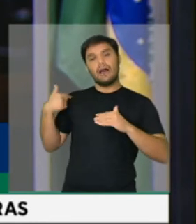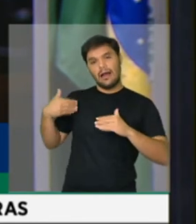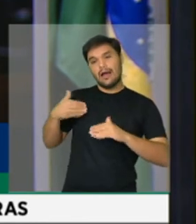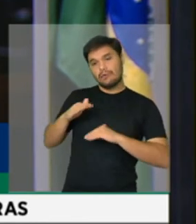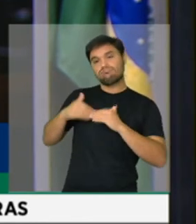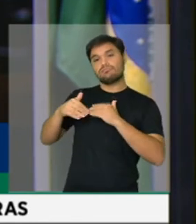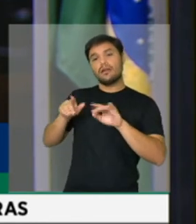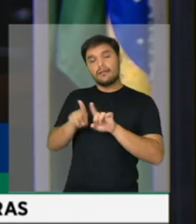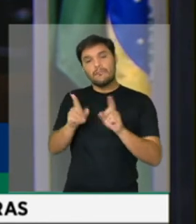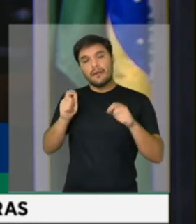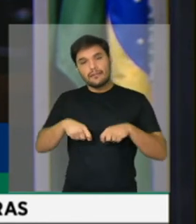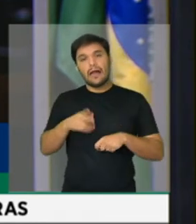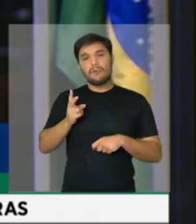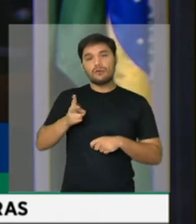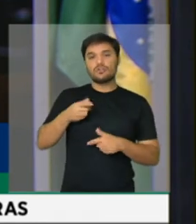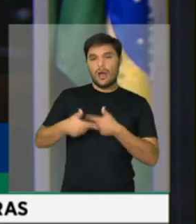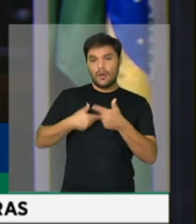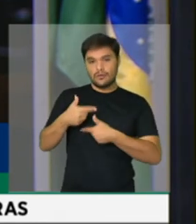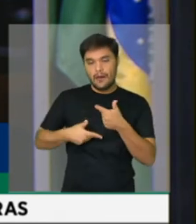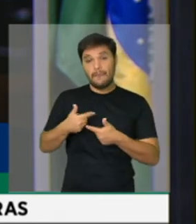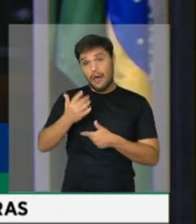ESSAS DUAS MEDIDAS VALORIZAMOS O EMPENHO E DEDICAÇÃO DE